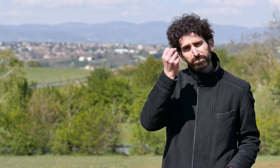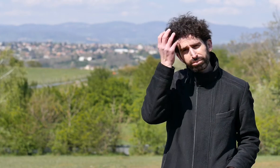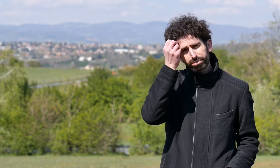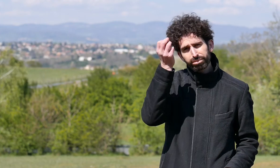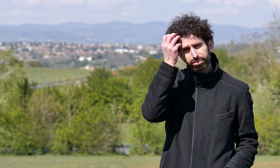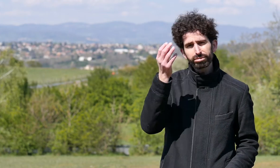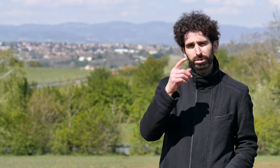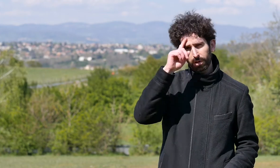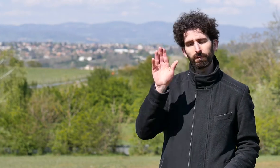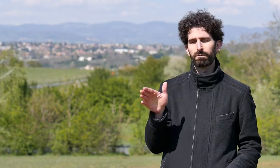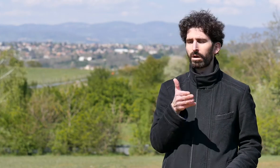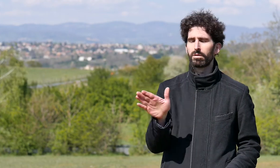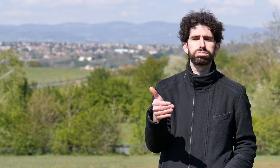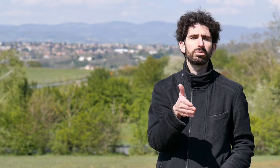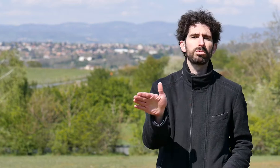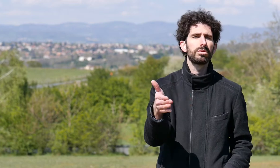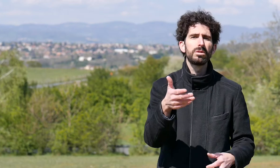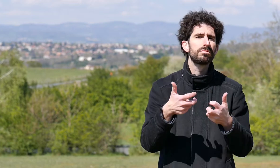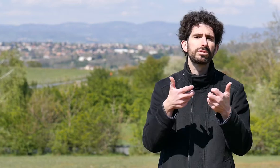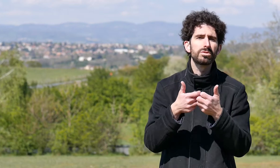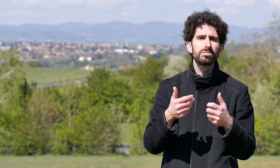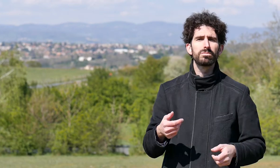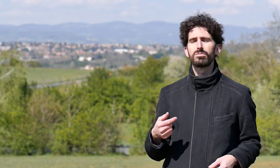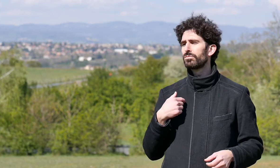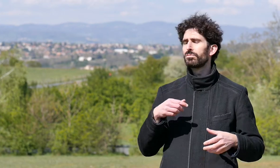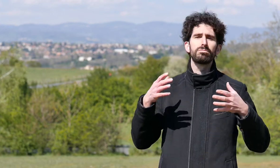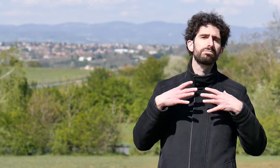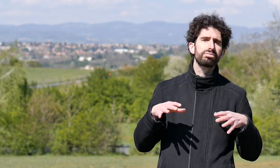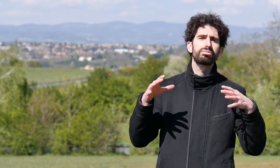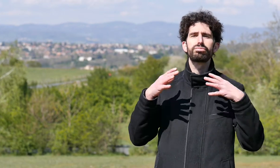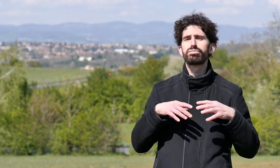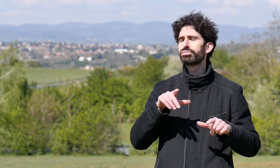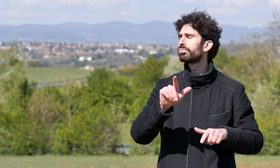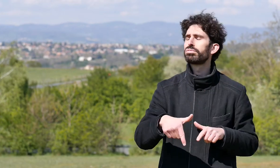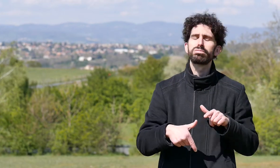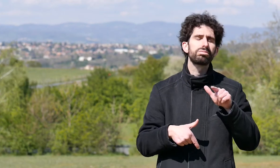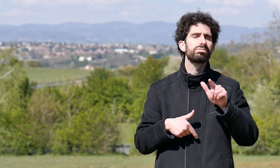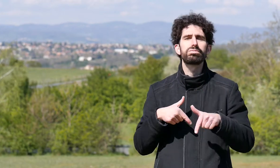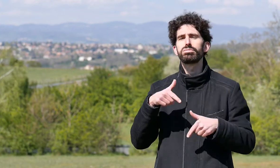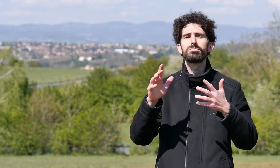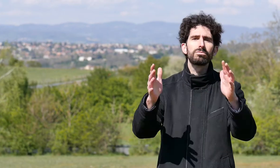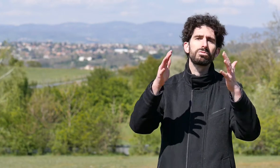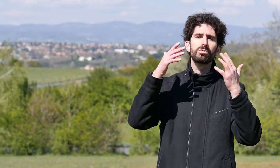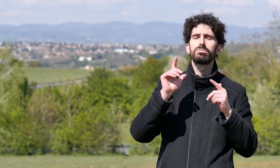Voici un exemple de parole vagabonde : je me promène dans la forêt.